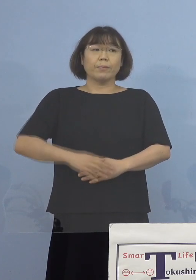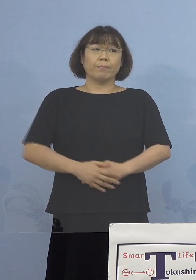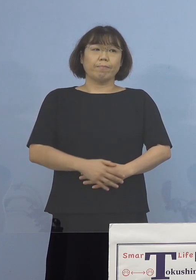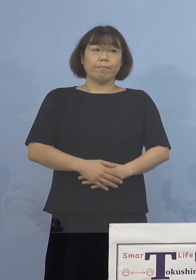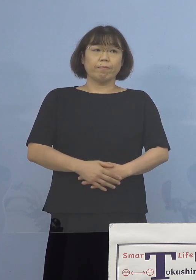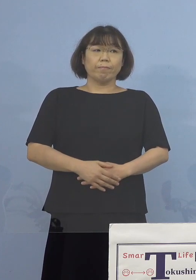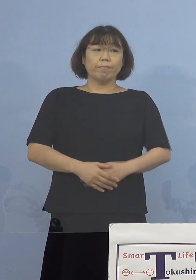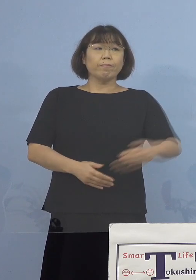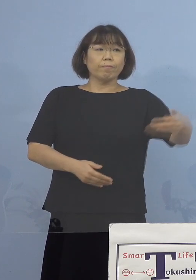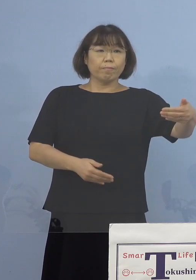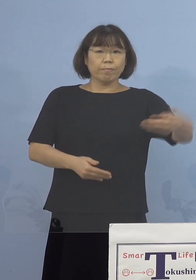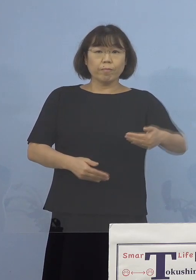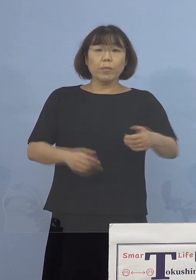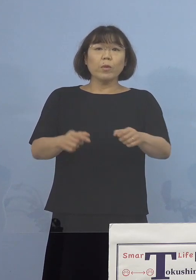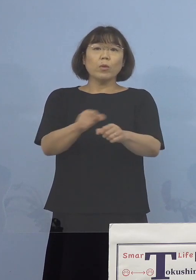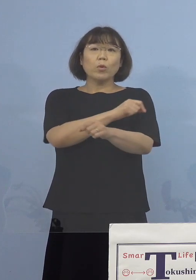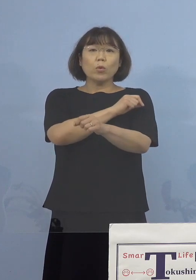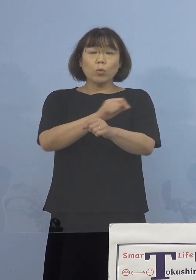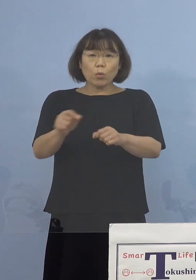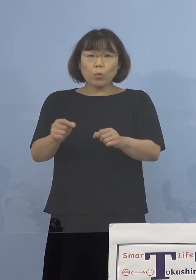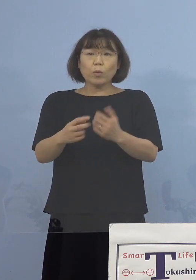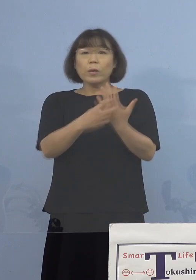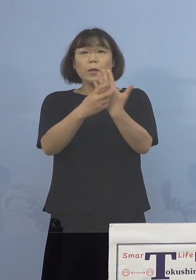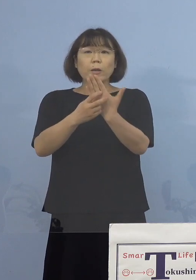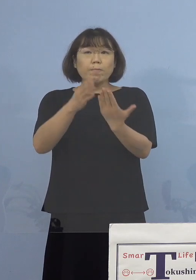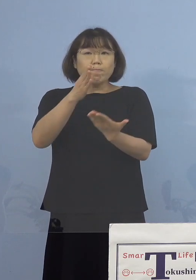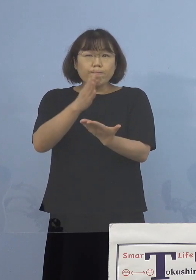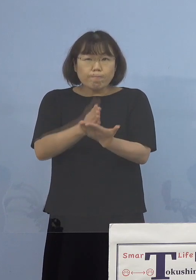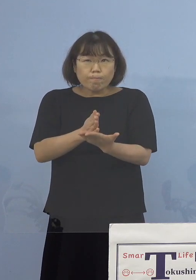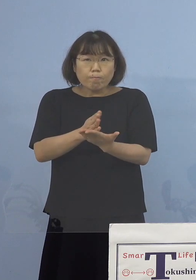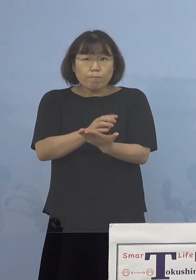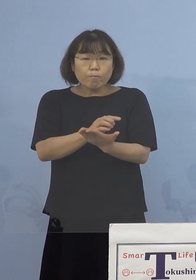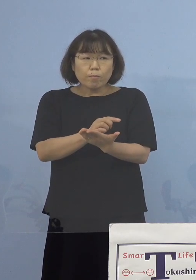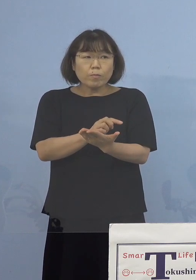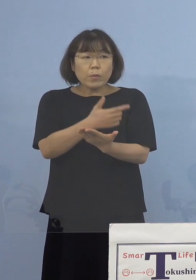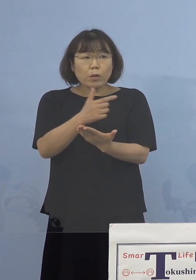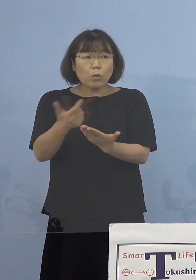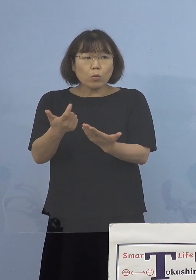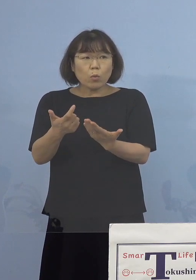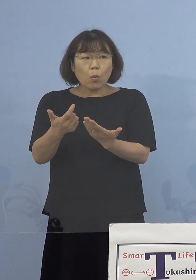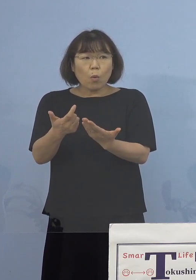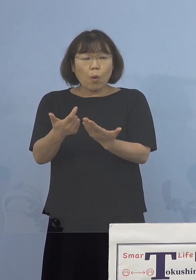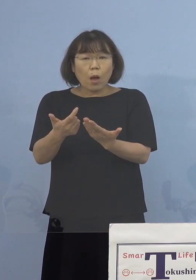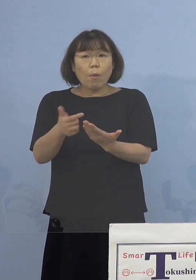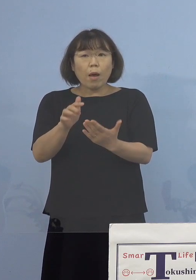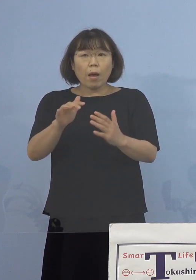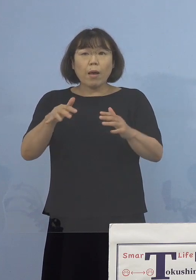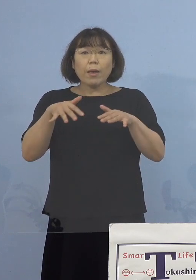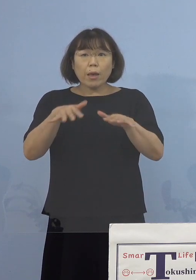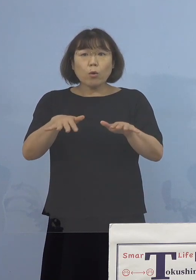（徳島新聞社） 特に、診療が止まったりなどはしていない 影響はないということでしょうか